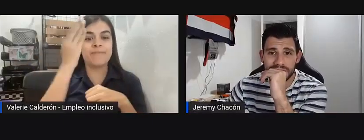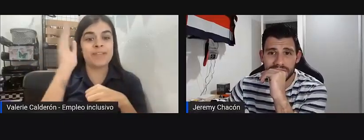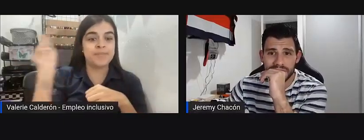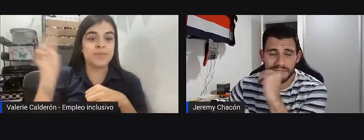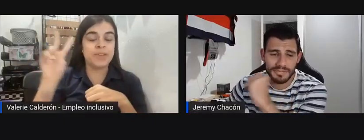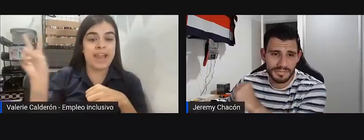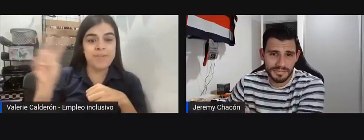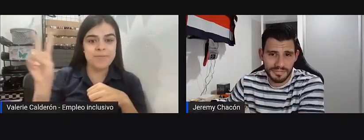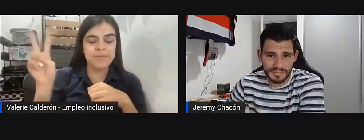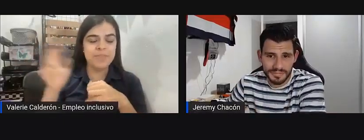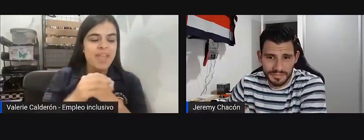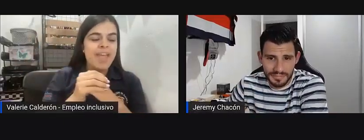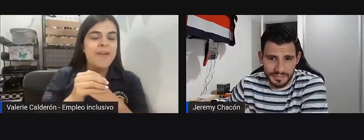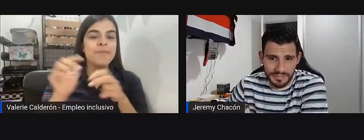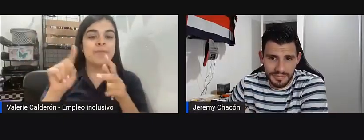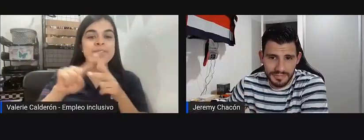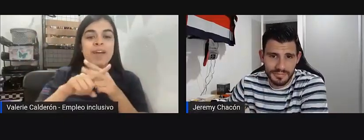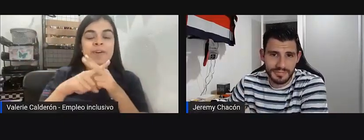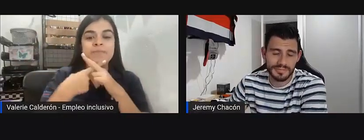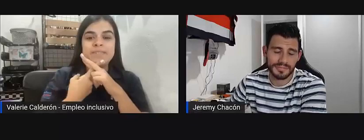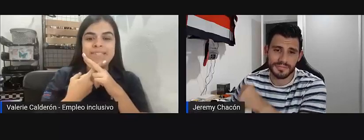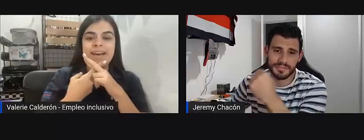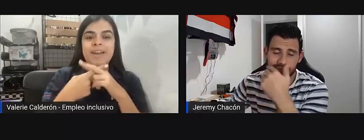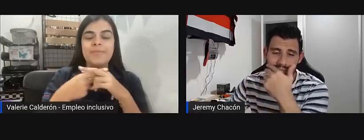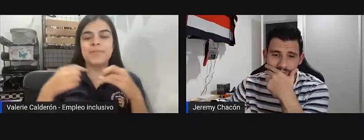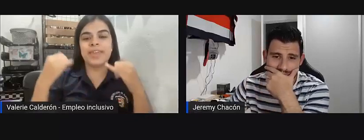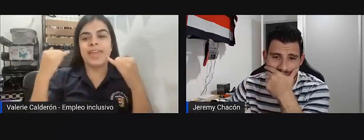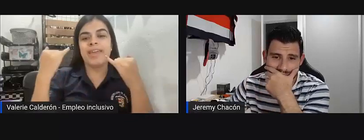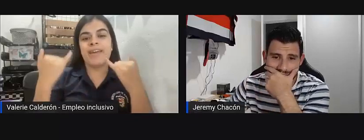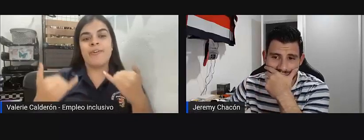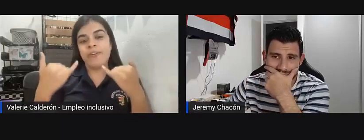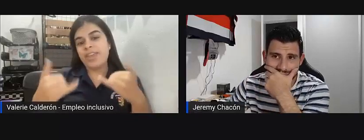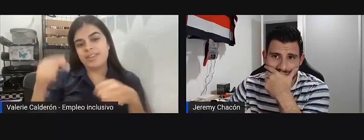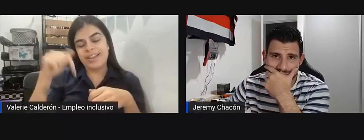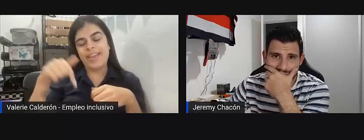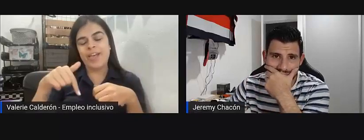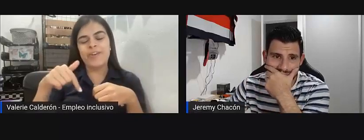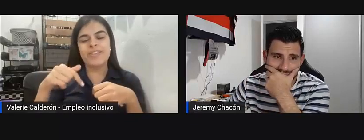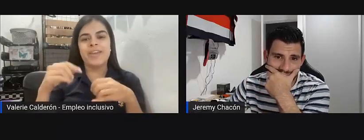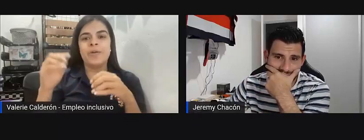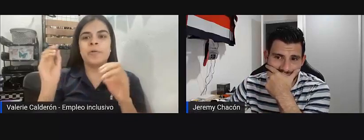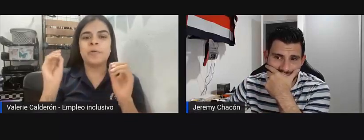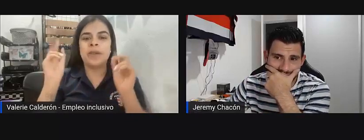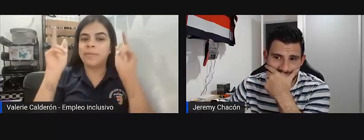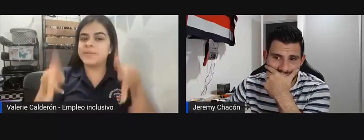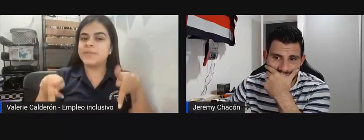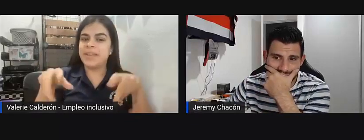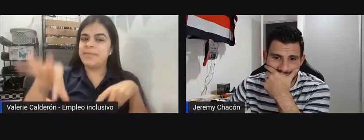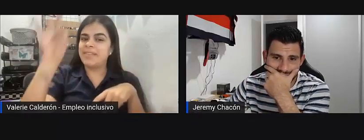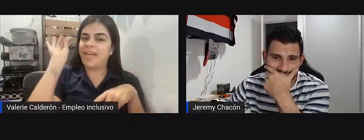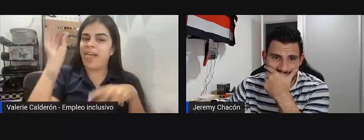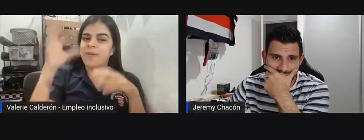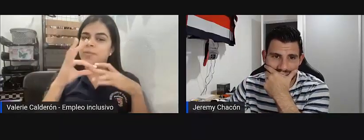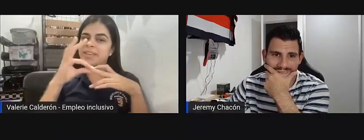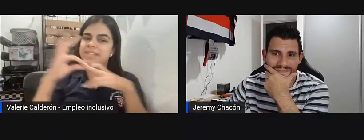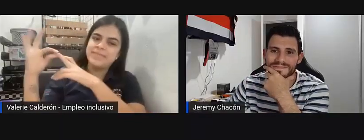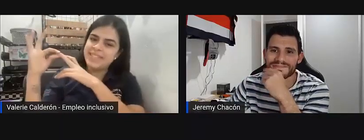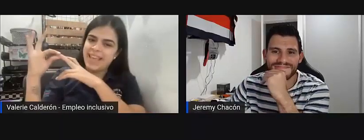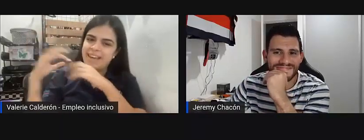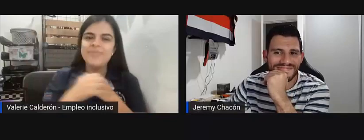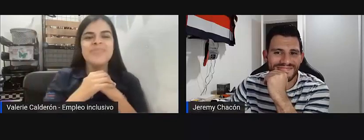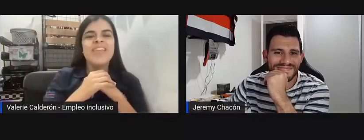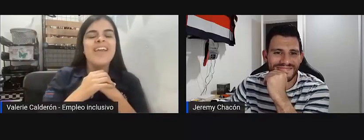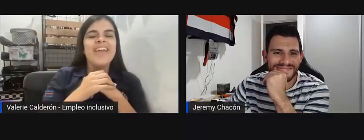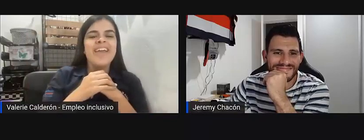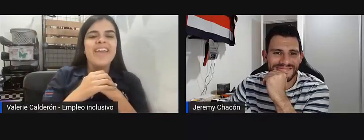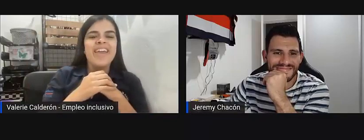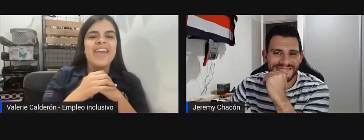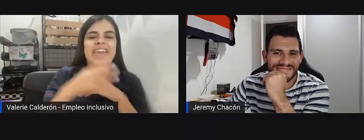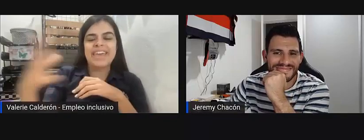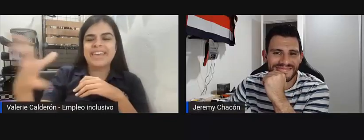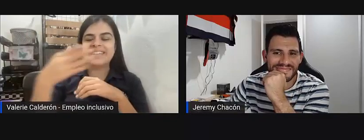Facebook Live vamos a comenzar porque hoy el día de hoy tengo una persona invitada muy especial que